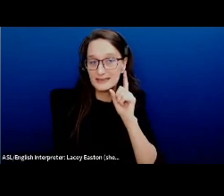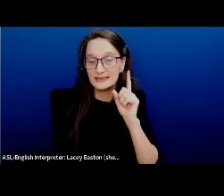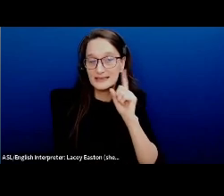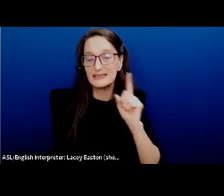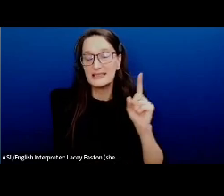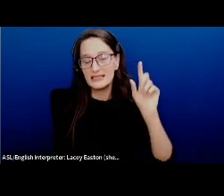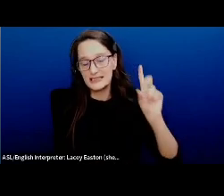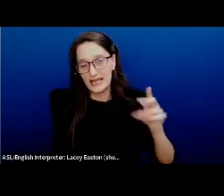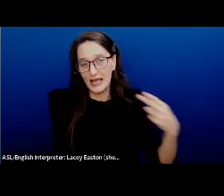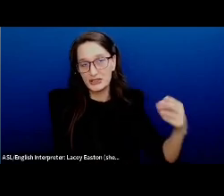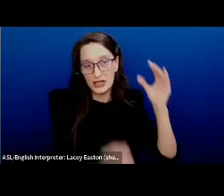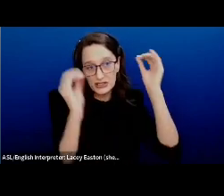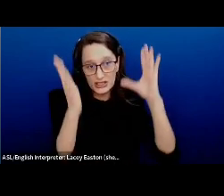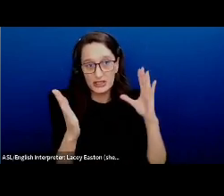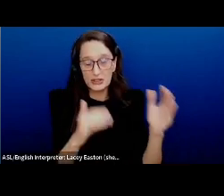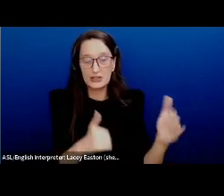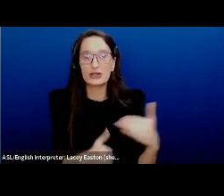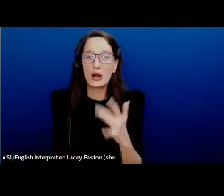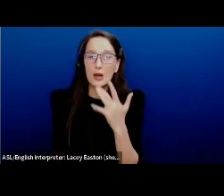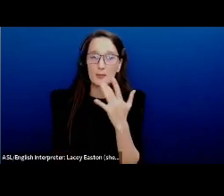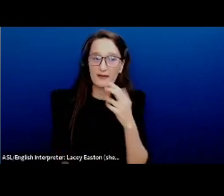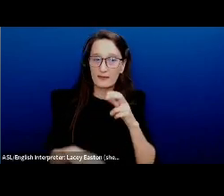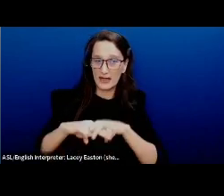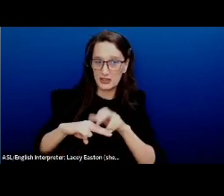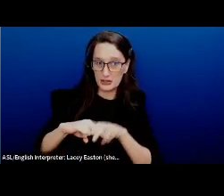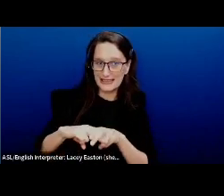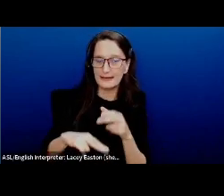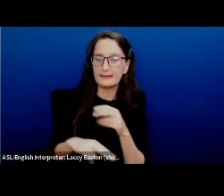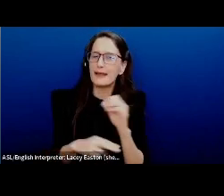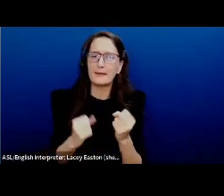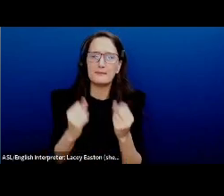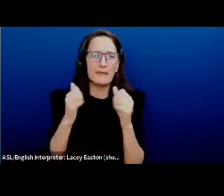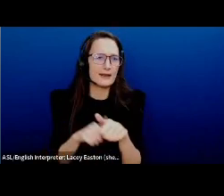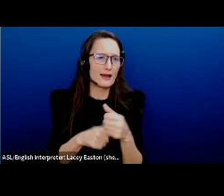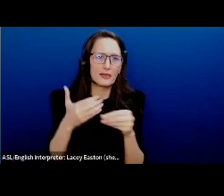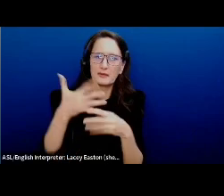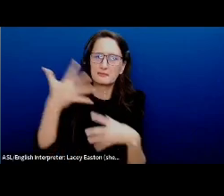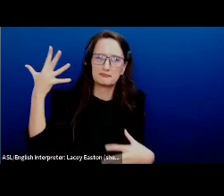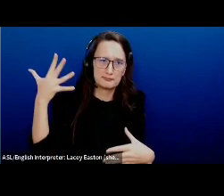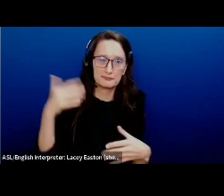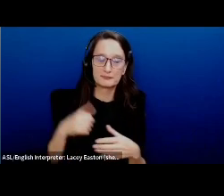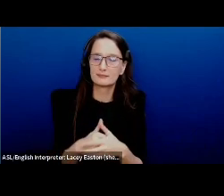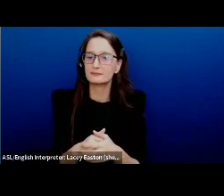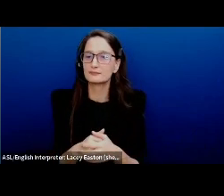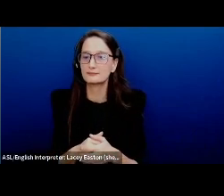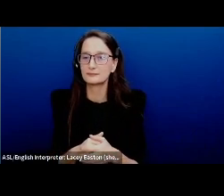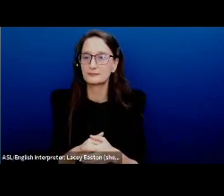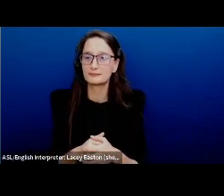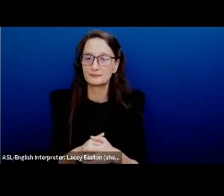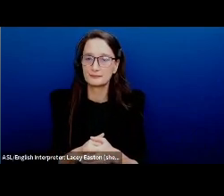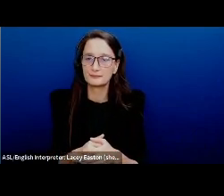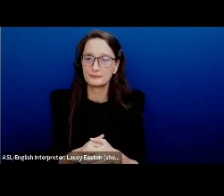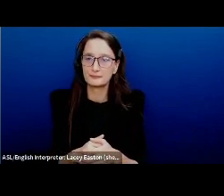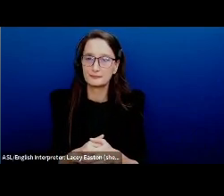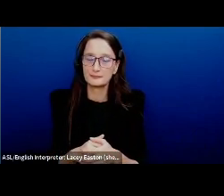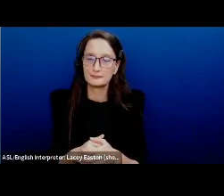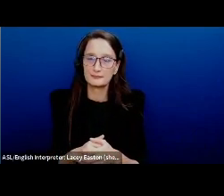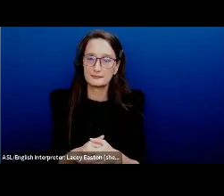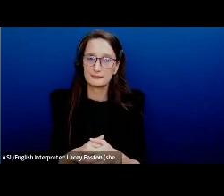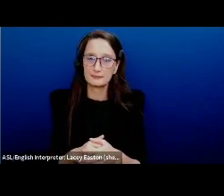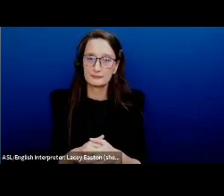y muchas otras que podrían mencionarse. Solo quería compartir algunas. Siguiente diapositiva: ¿Sabían que